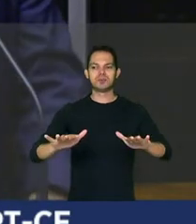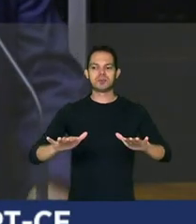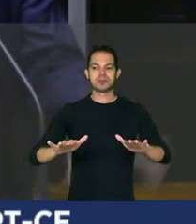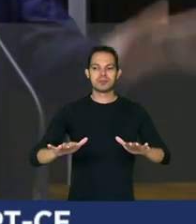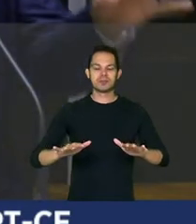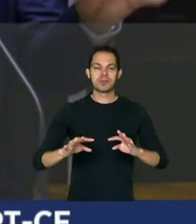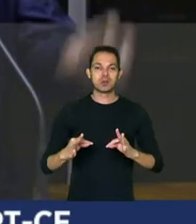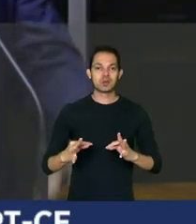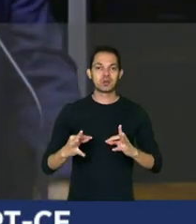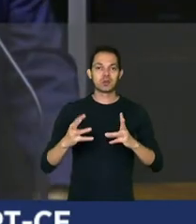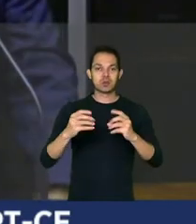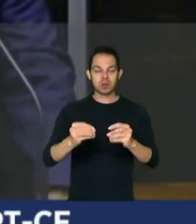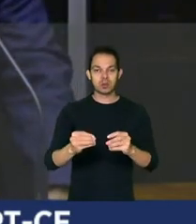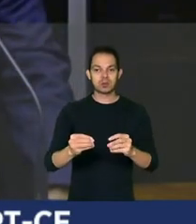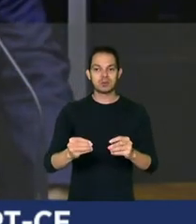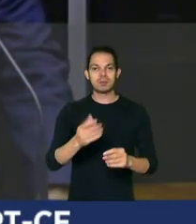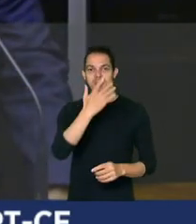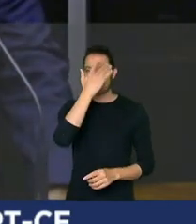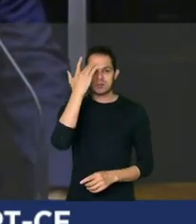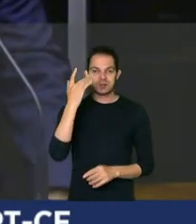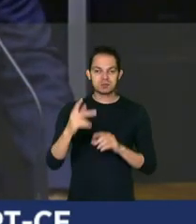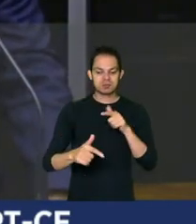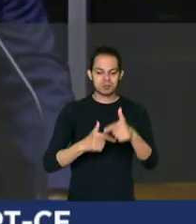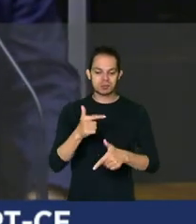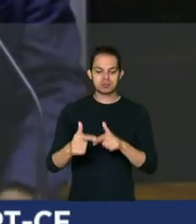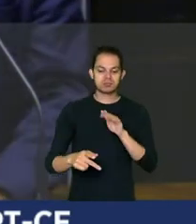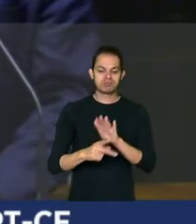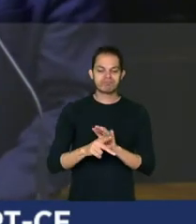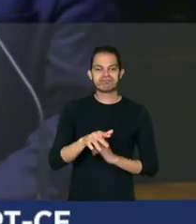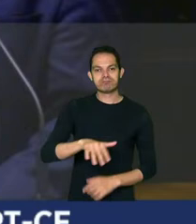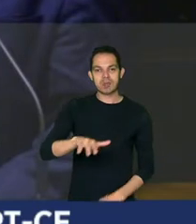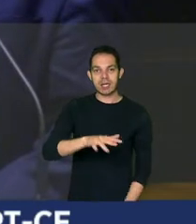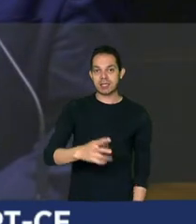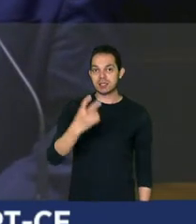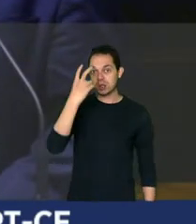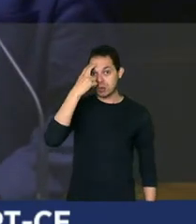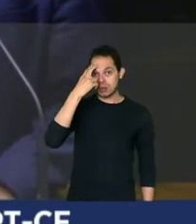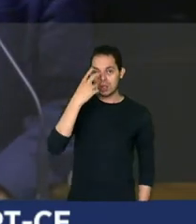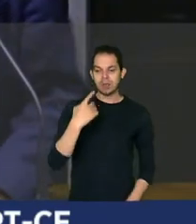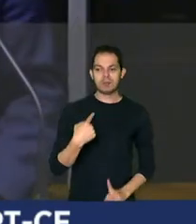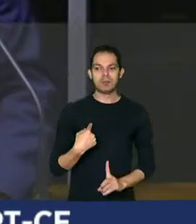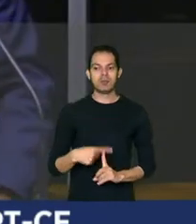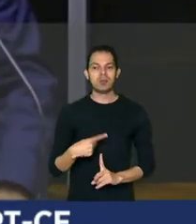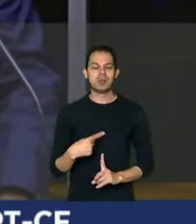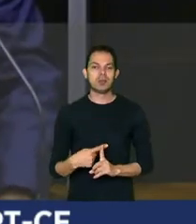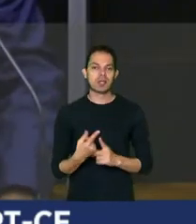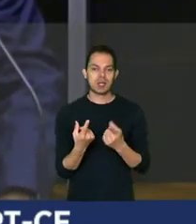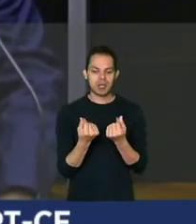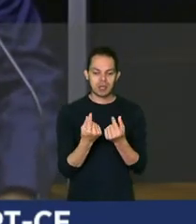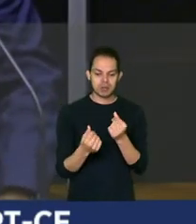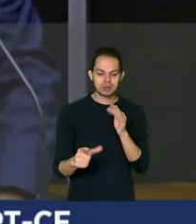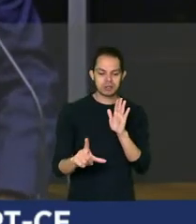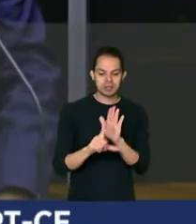VAI CONTRIBUIR DE FORMA DESCENTRALIZADA. TODOS OS CONSTRUTORES DA CULTURA BRASILEIRA PORQUE OS RECURSOS DA LEI PAULO GUSTAVO SERÃO